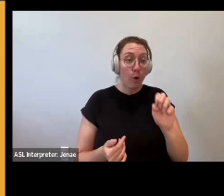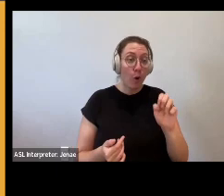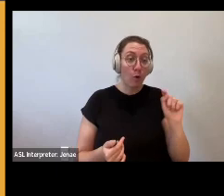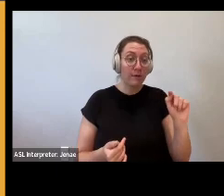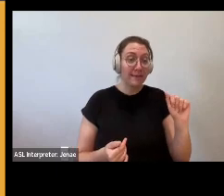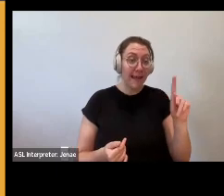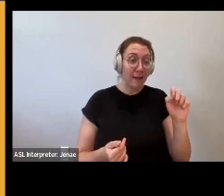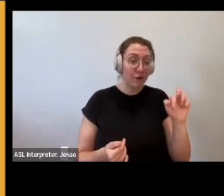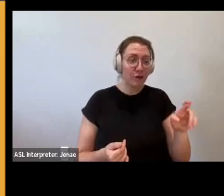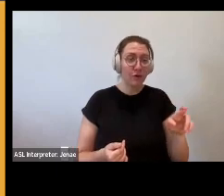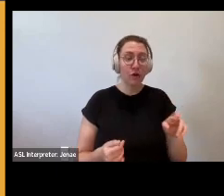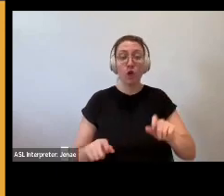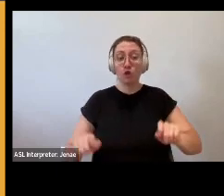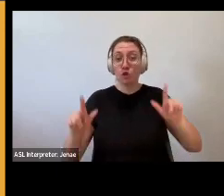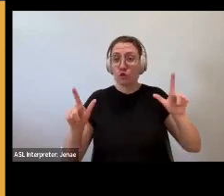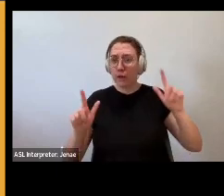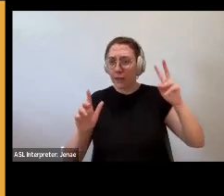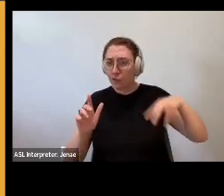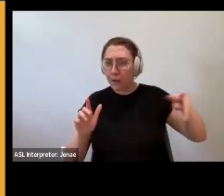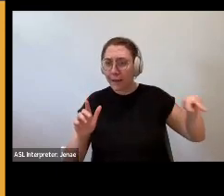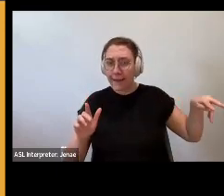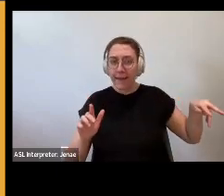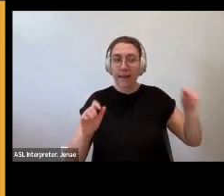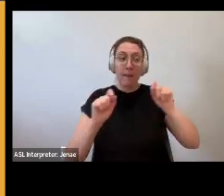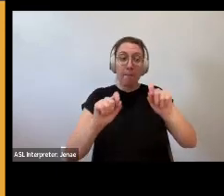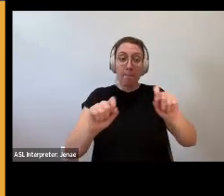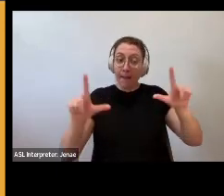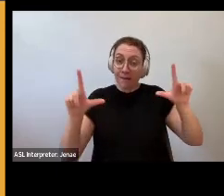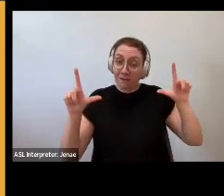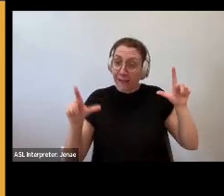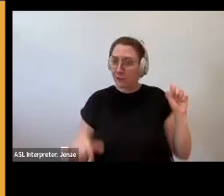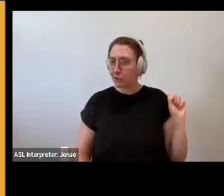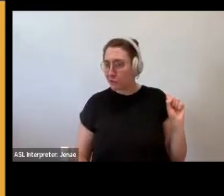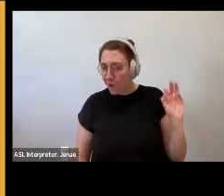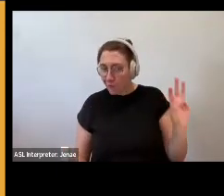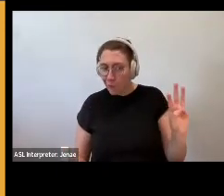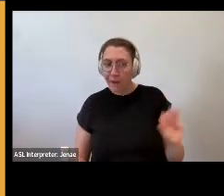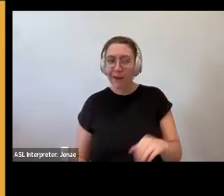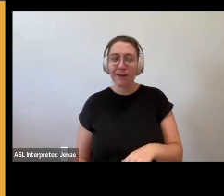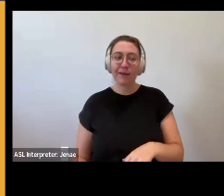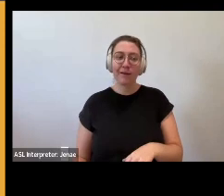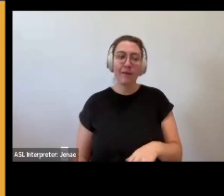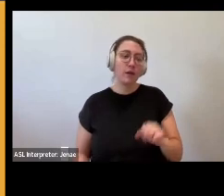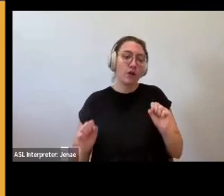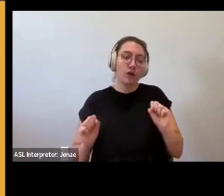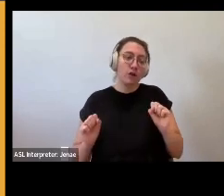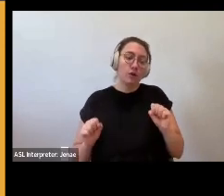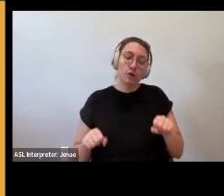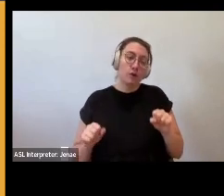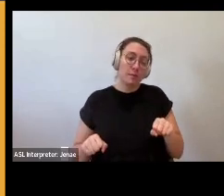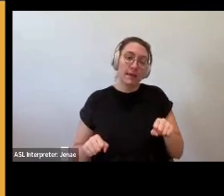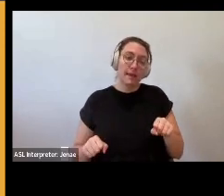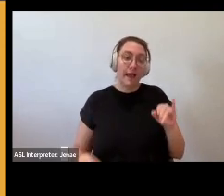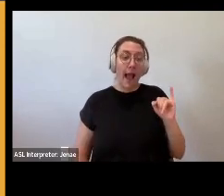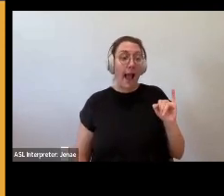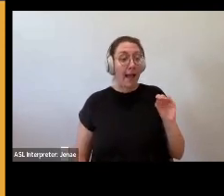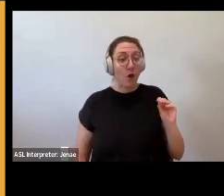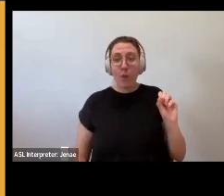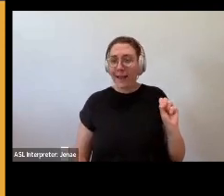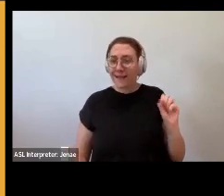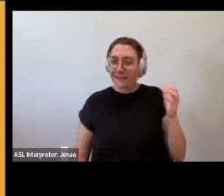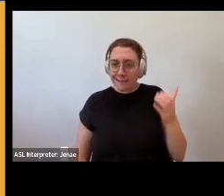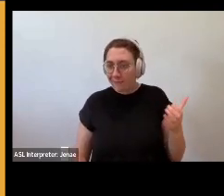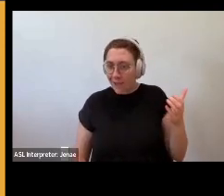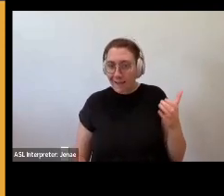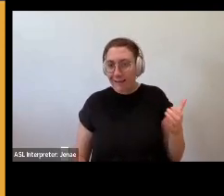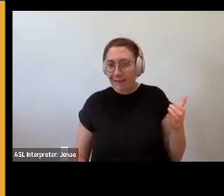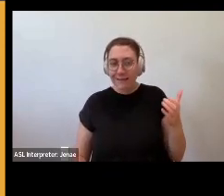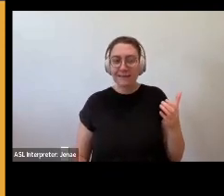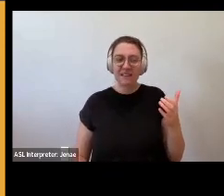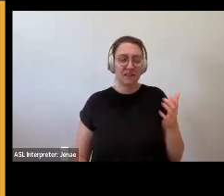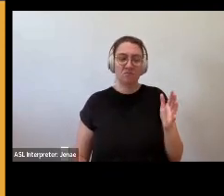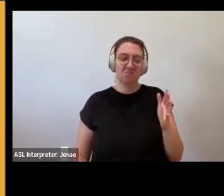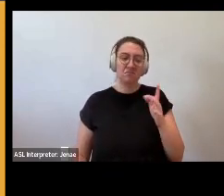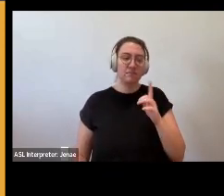lectores de pantalla, software de ampliación o dispositivos iOS. En esencia,